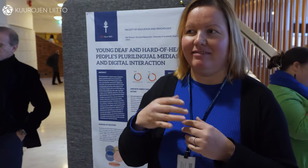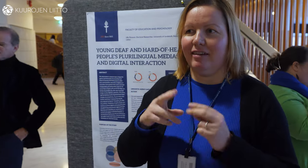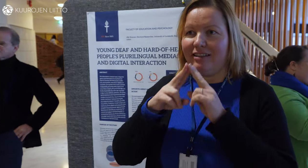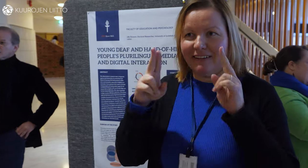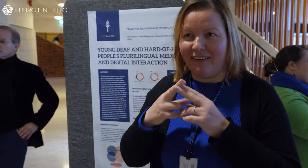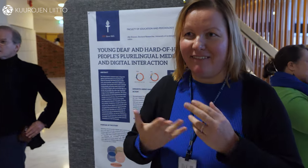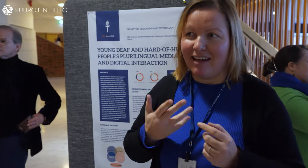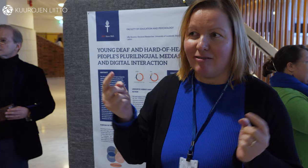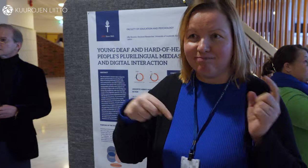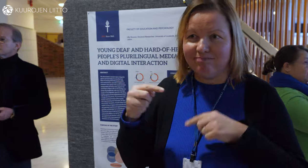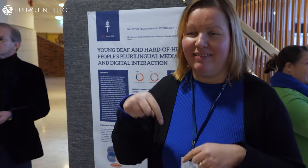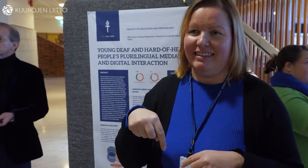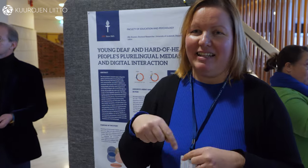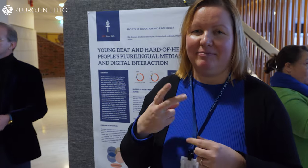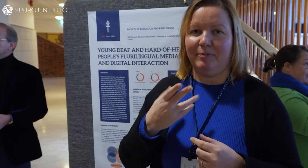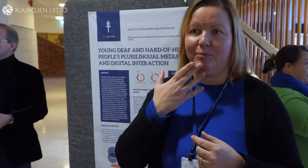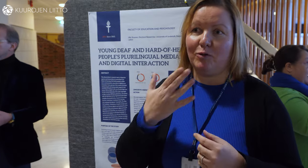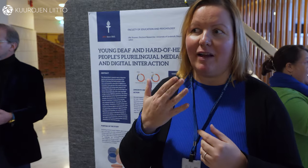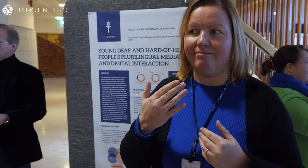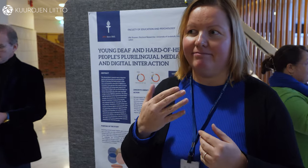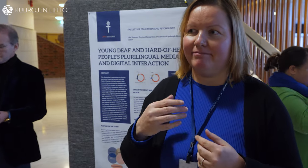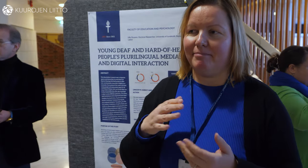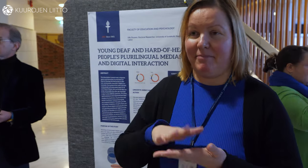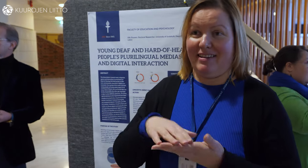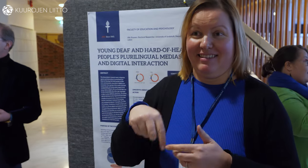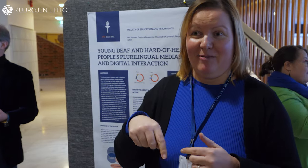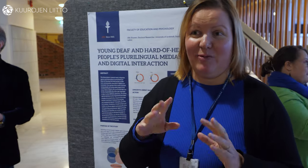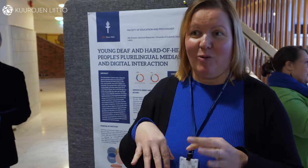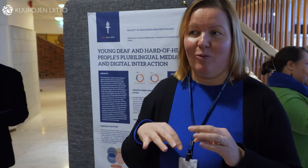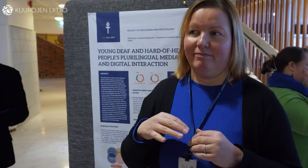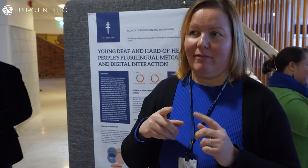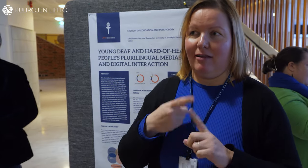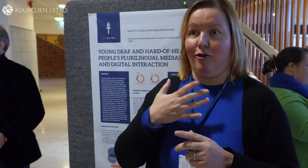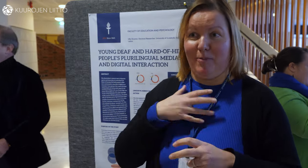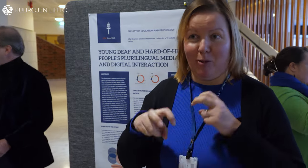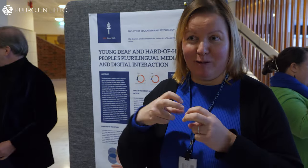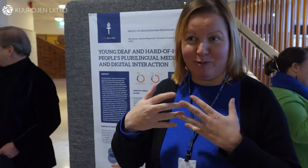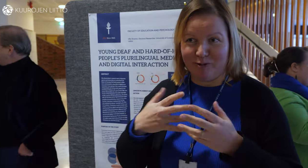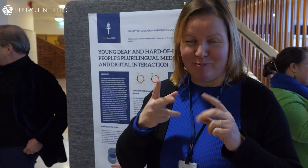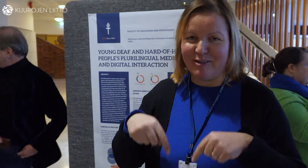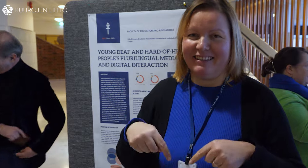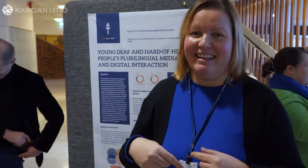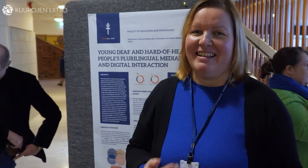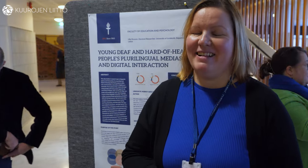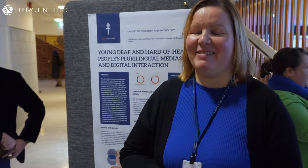ja täällä käy yhtenään myös kansainvälisiä vierailijoita. Tämä on ollut myös hyvä paikka oman tutkimustyöni aloittamiselle.